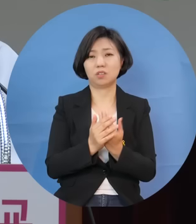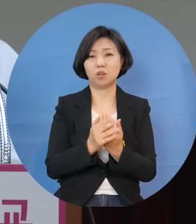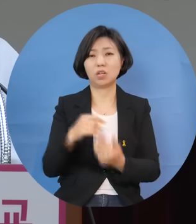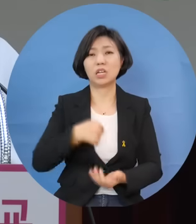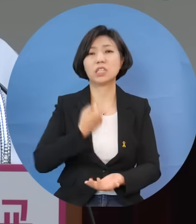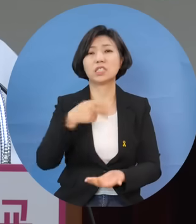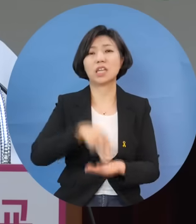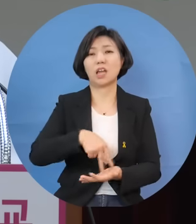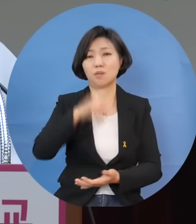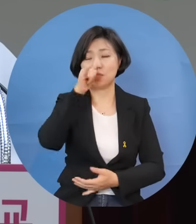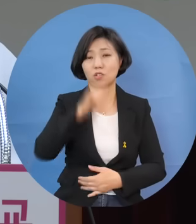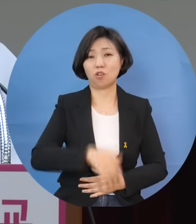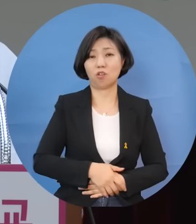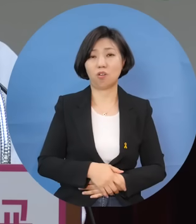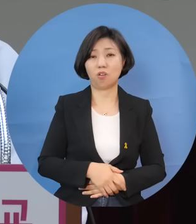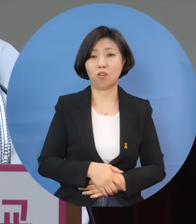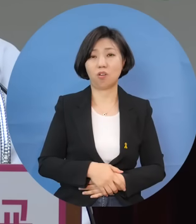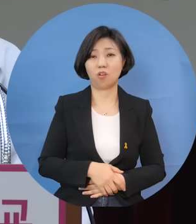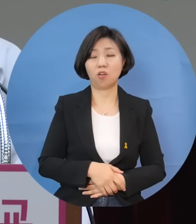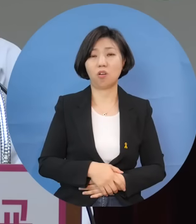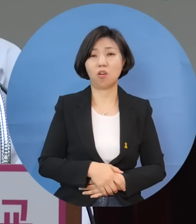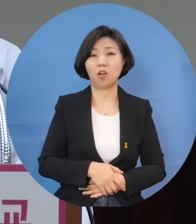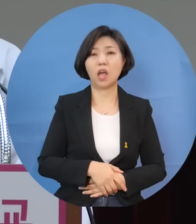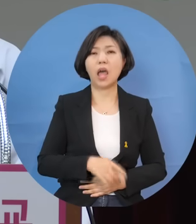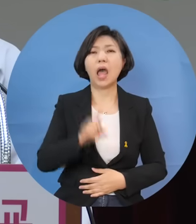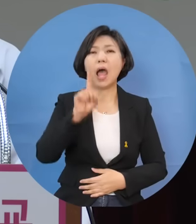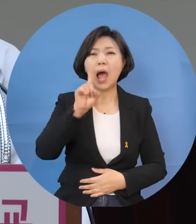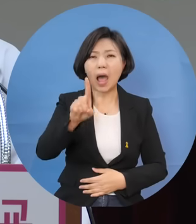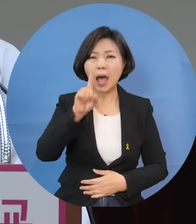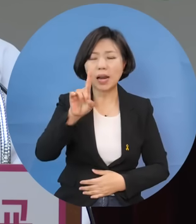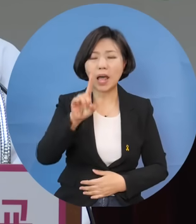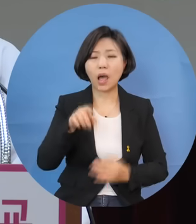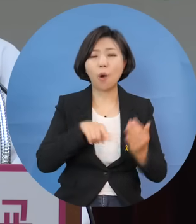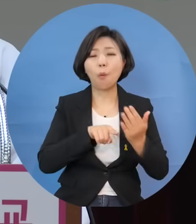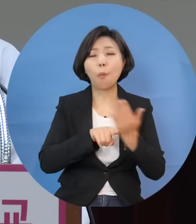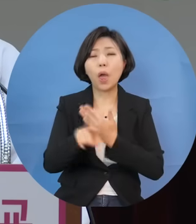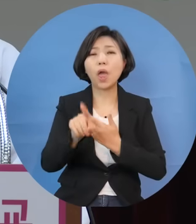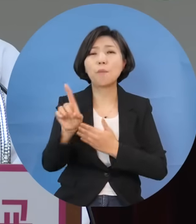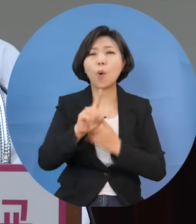예외는 딱! 하나밖에 없습니다. 어릴 때, 어릴 때는 보살펴야 합니다.